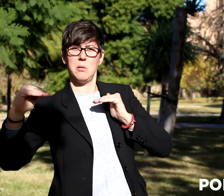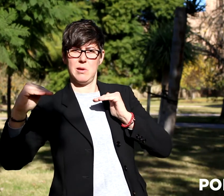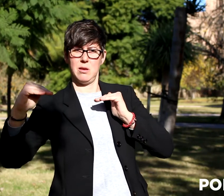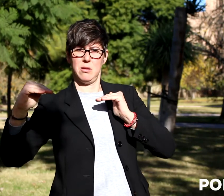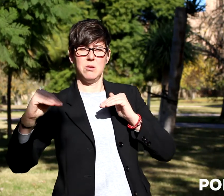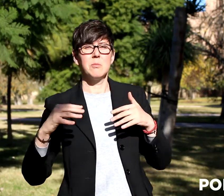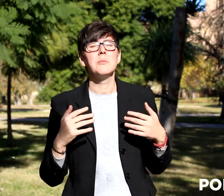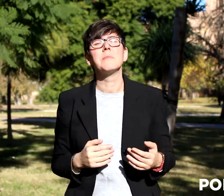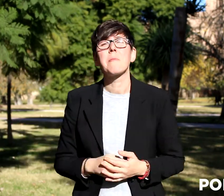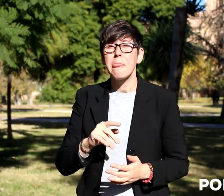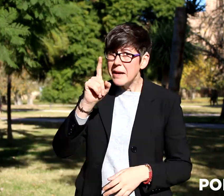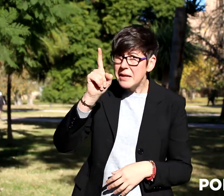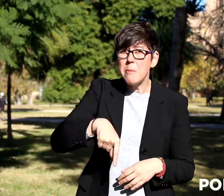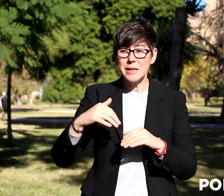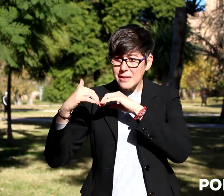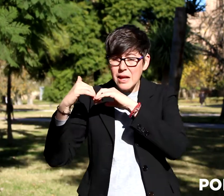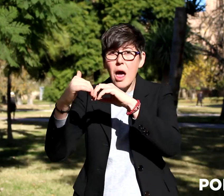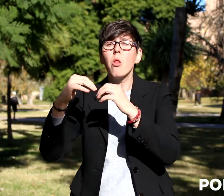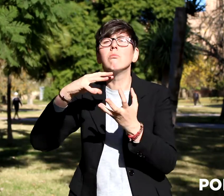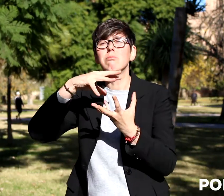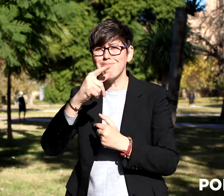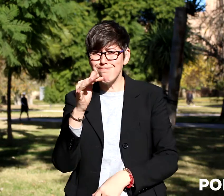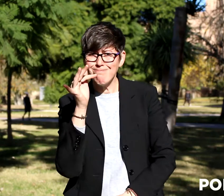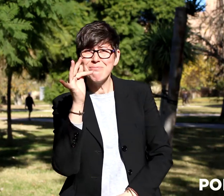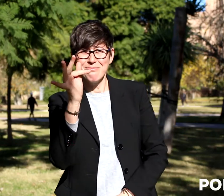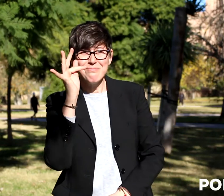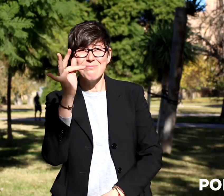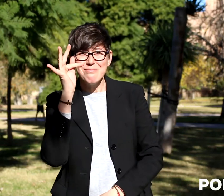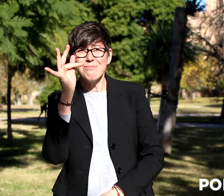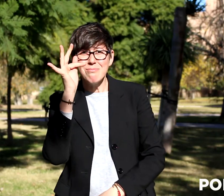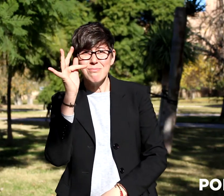encontrar un modelo mucho más sostenible. También en el Senado podemos hablar de una